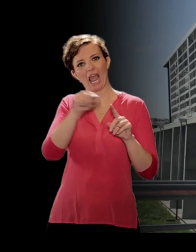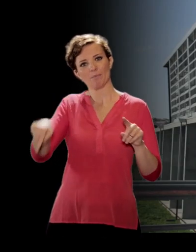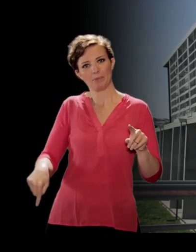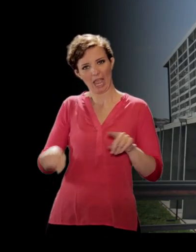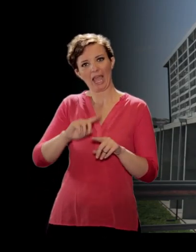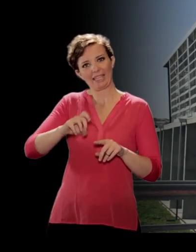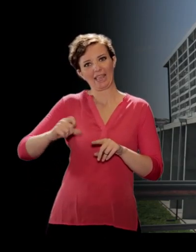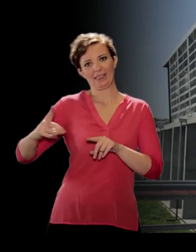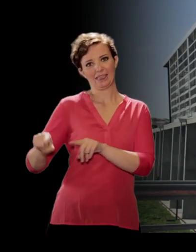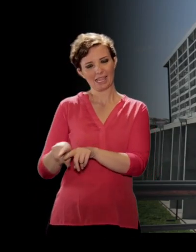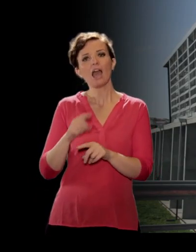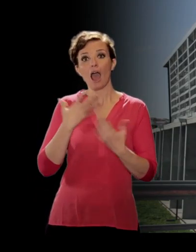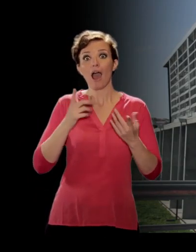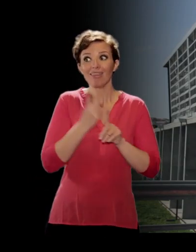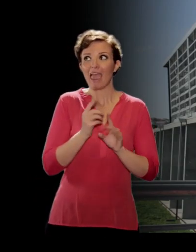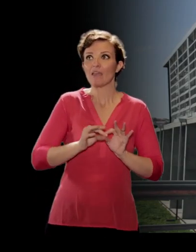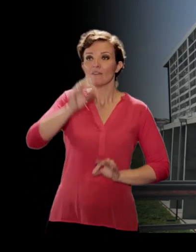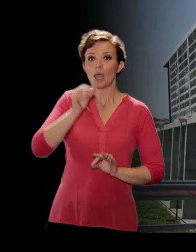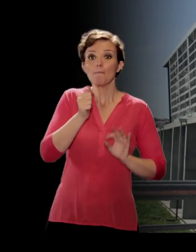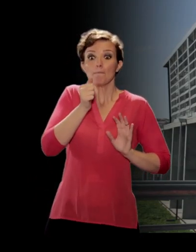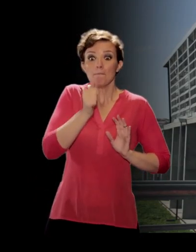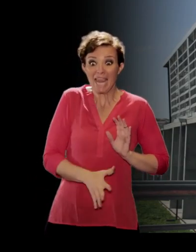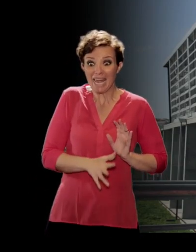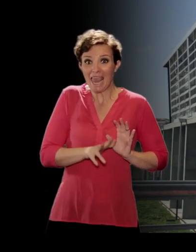avrà un'altezza di 1008 metri.